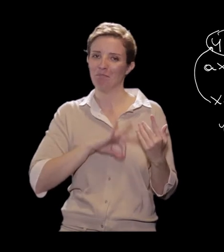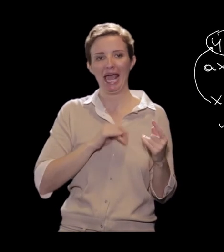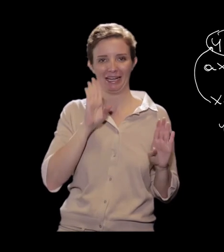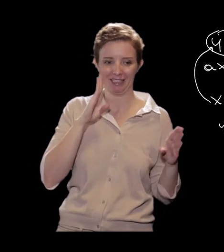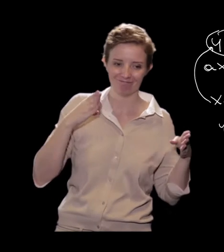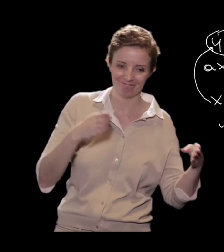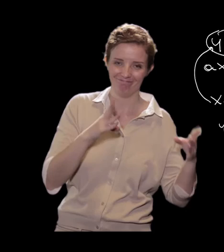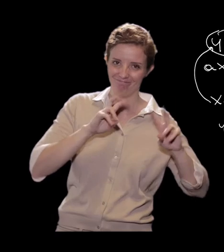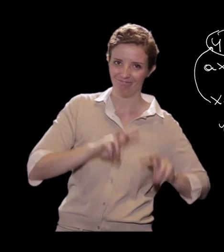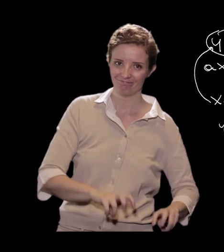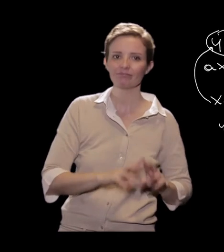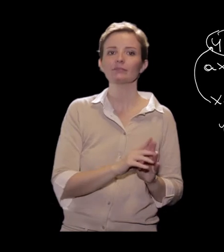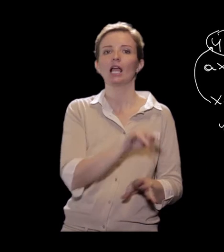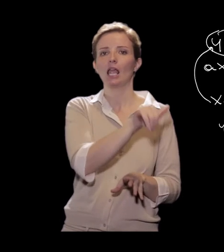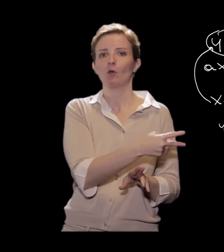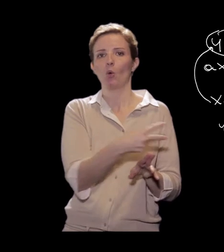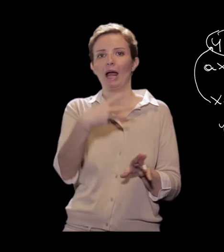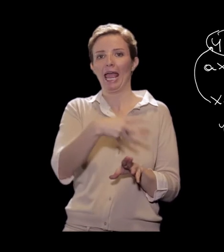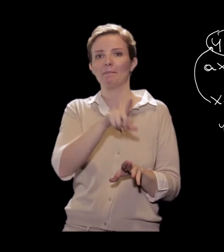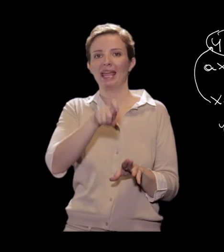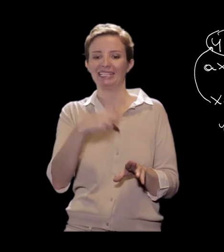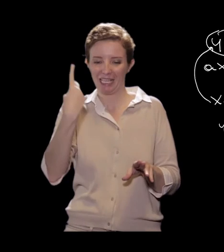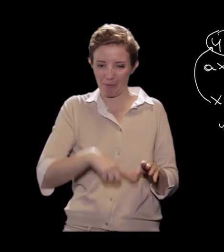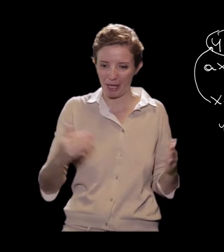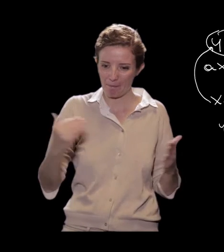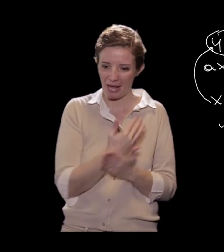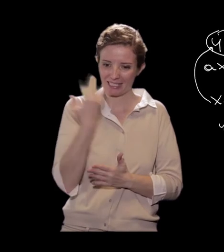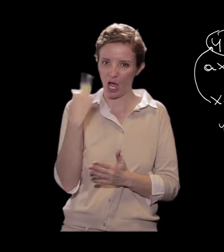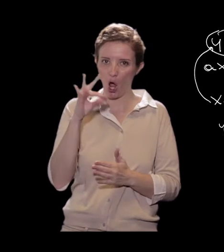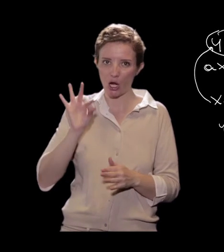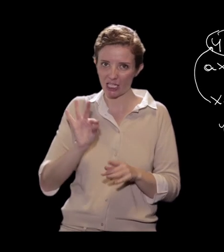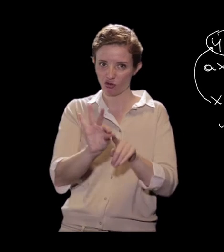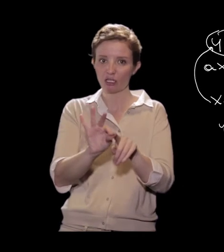y=mx, quindi la retta passante per l'origine, la otteniamo quanto q=0.